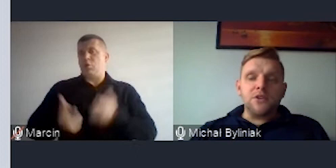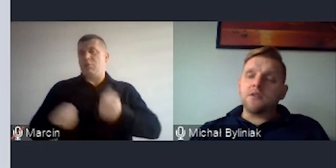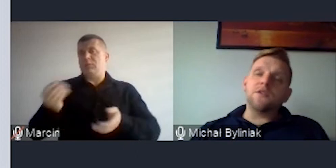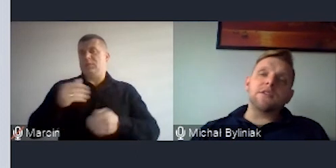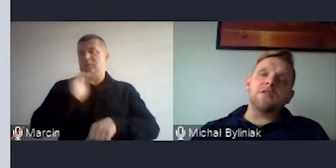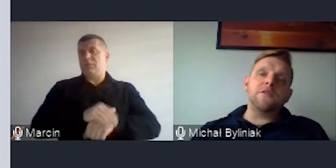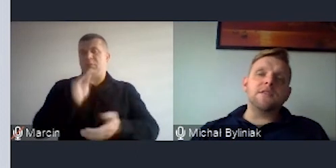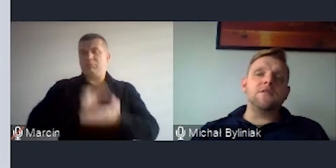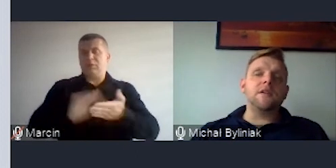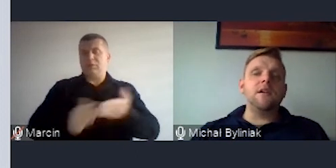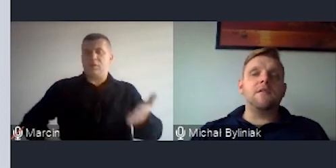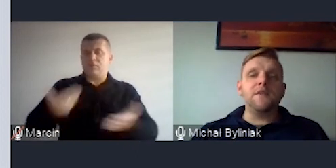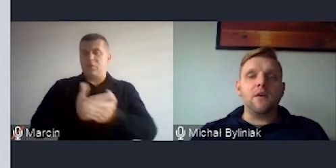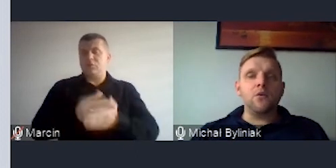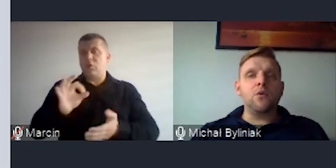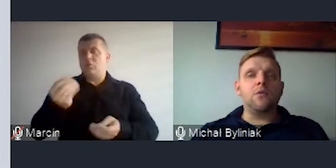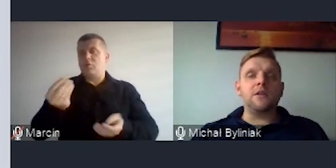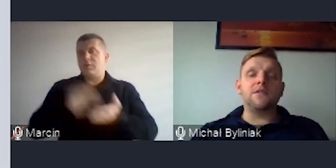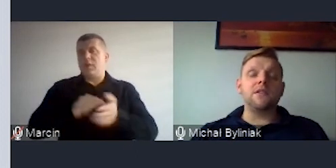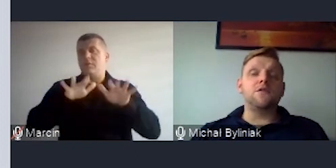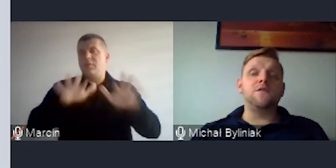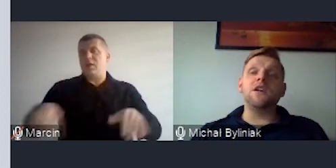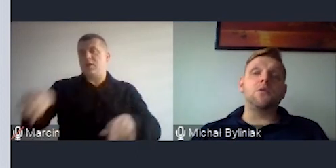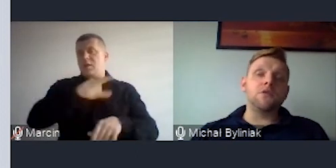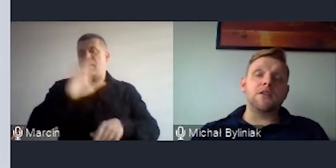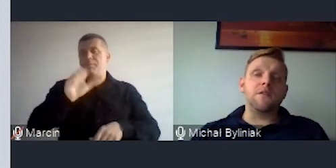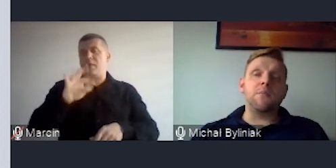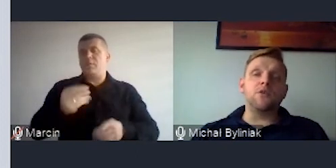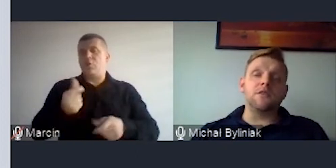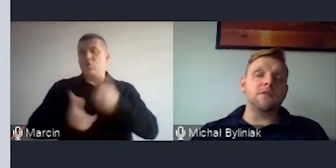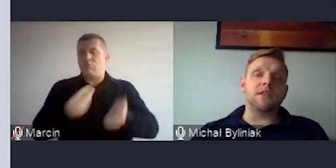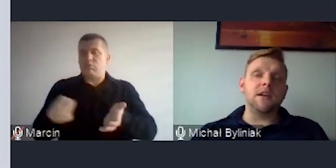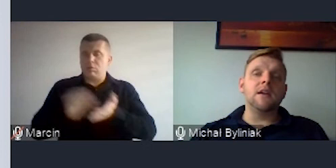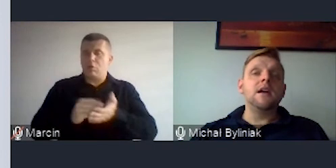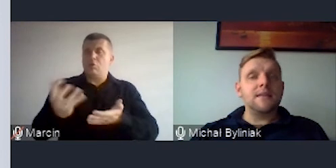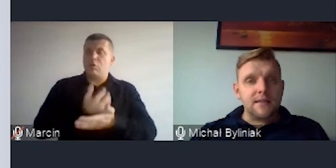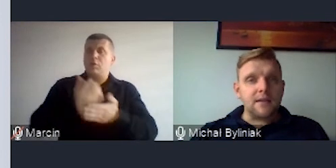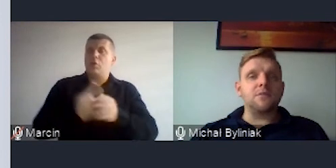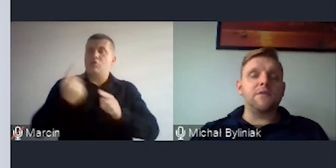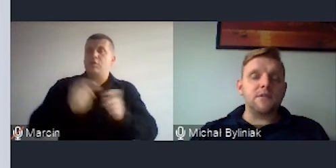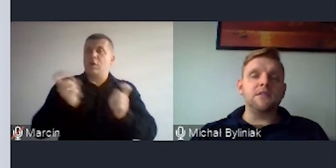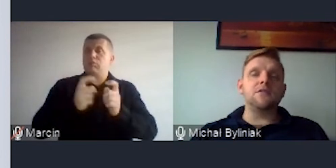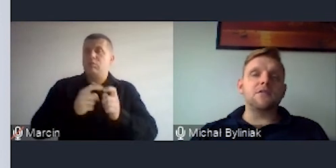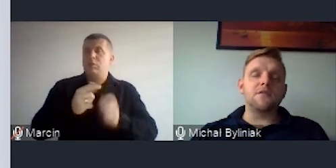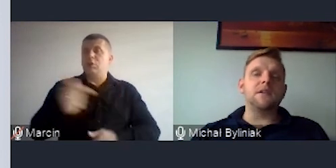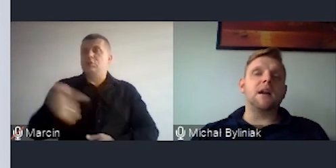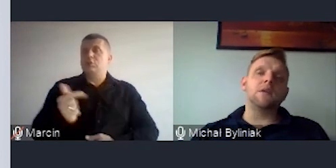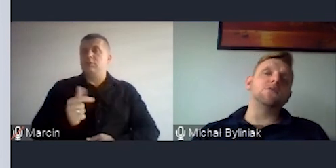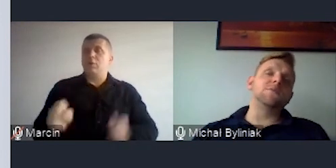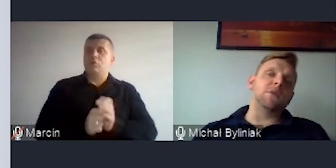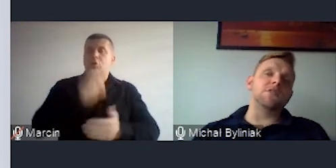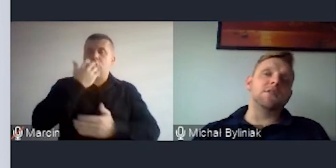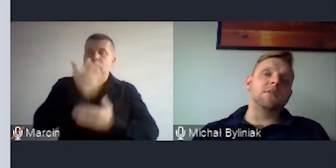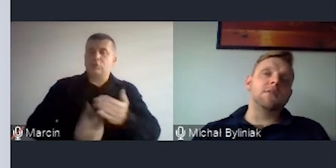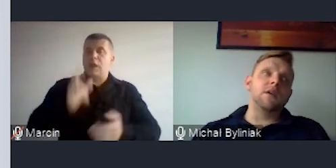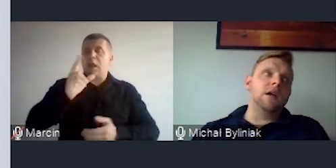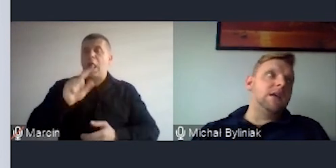Pisząc wniosek o dofinansowanie wielu beneficjentów wzięło dodatkowe punkty w ocenie za zobowiązanie do stosowania klauzul społecznych.